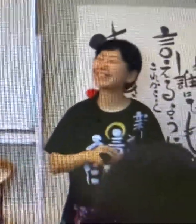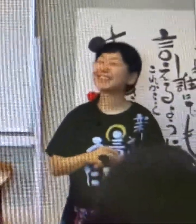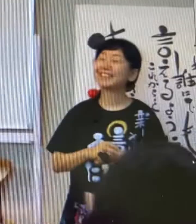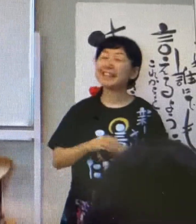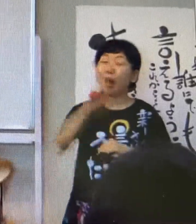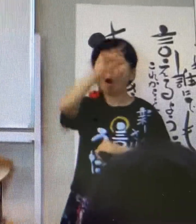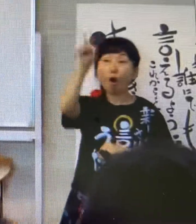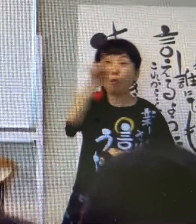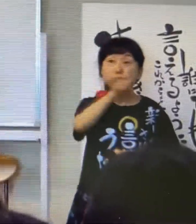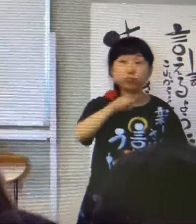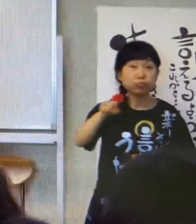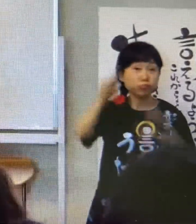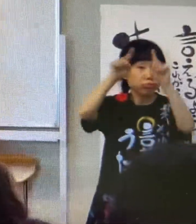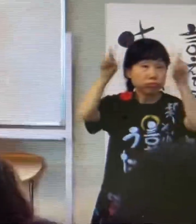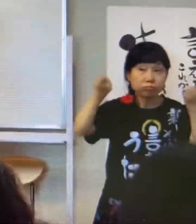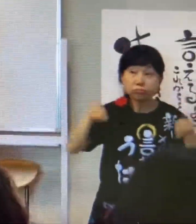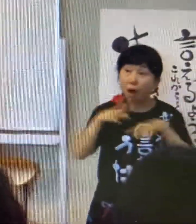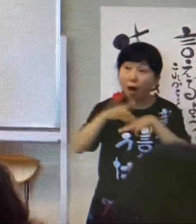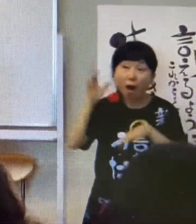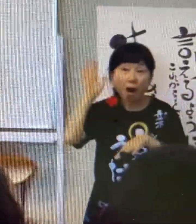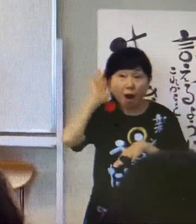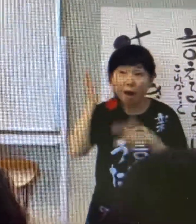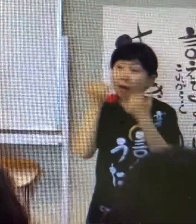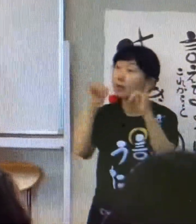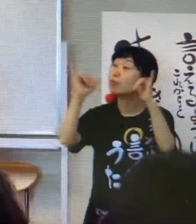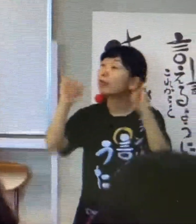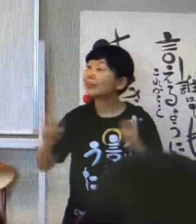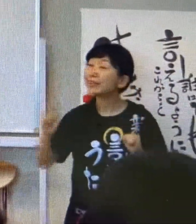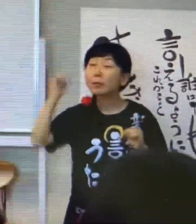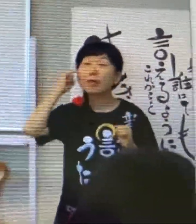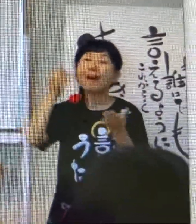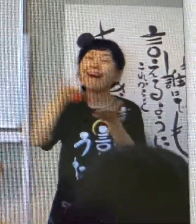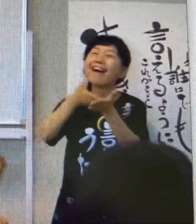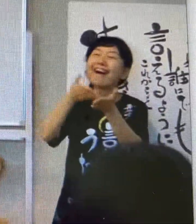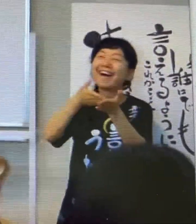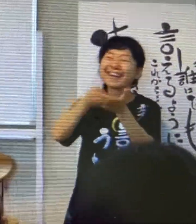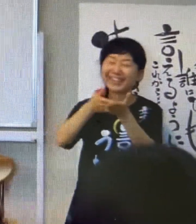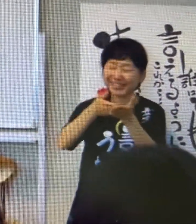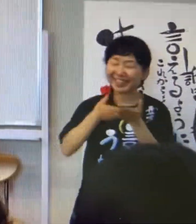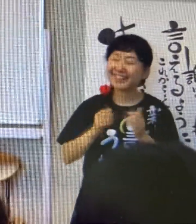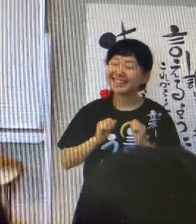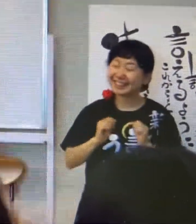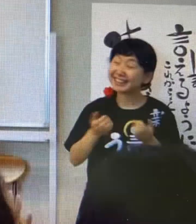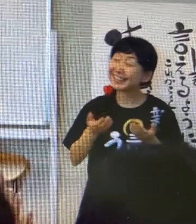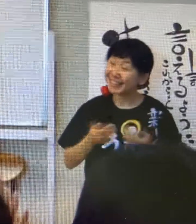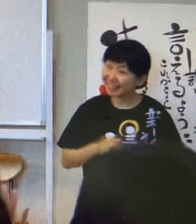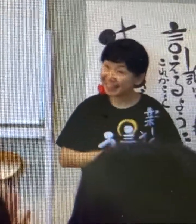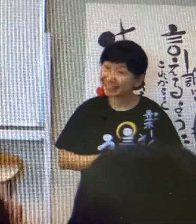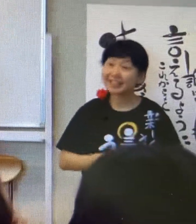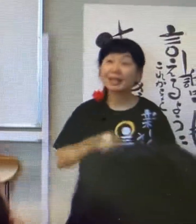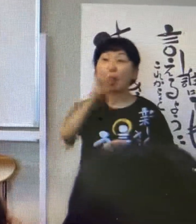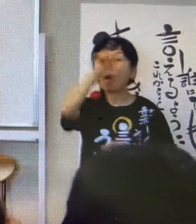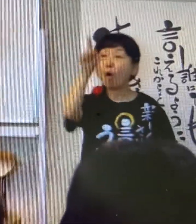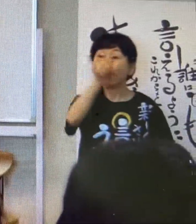己書って 初めて聞いた方も いらっしゃると 思いますので 説明させていただきます 己書とは